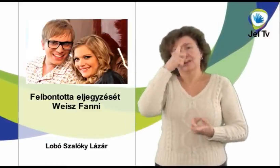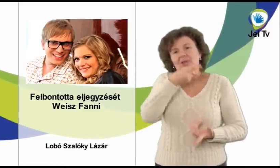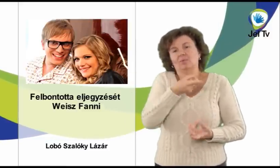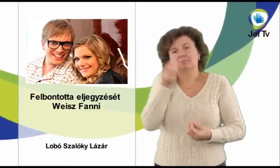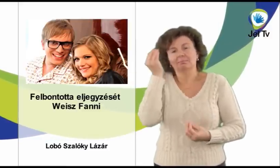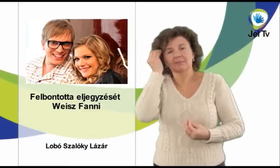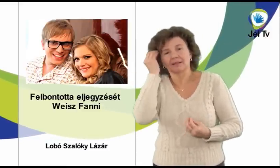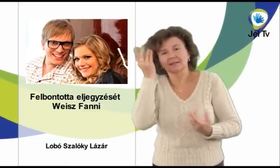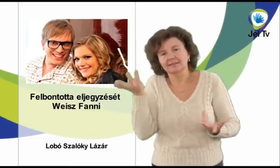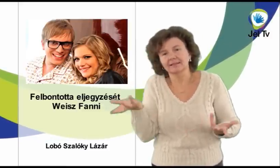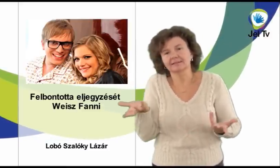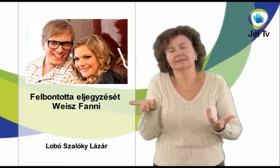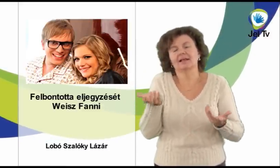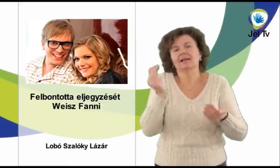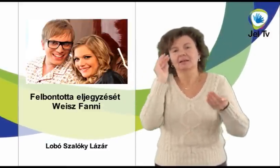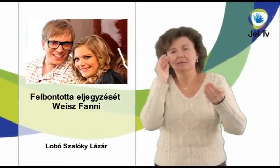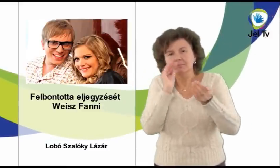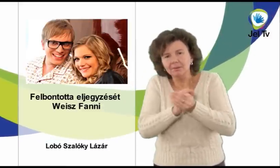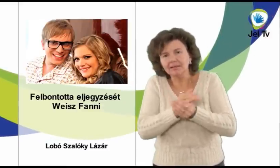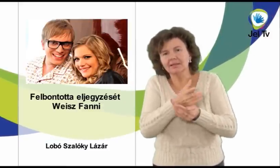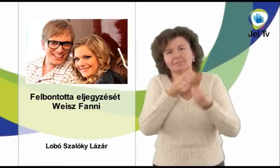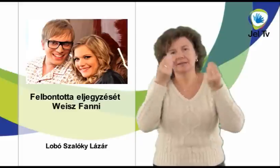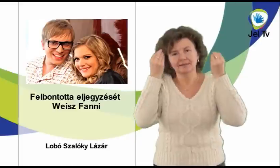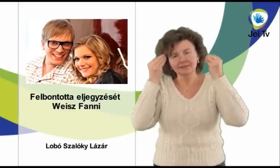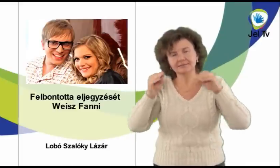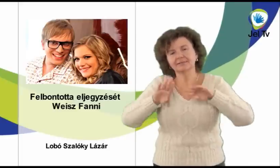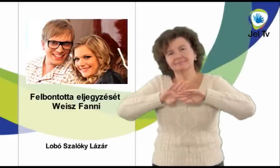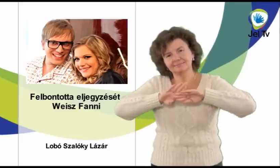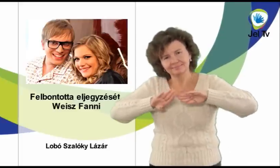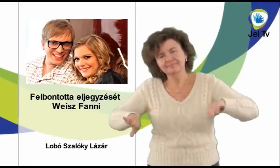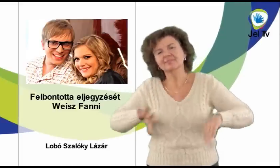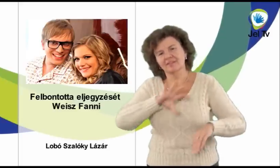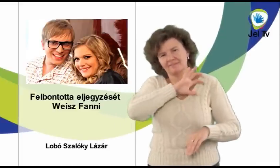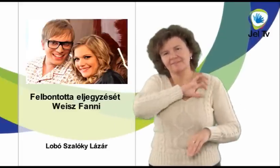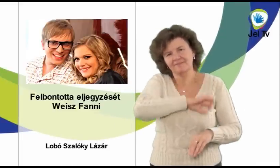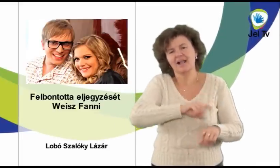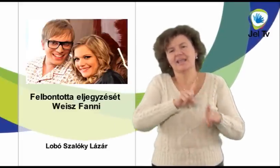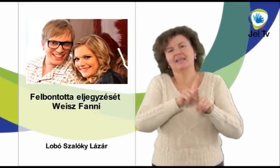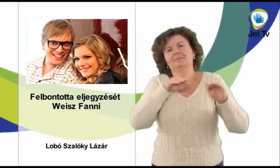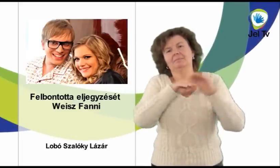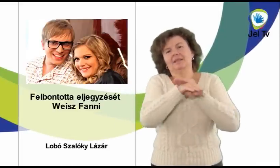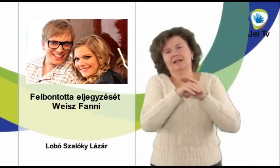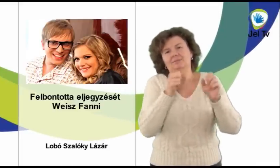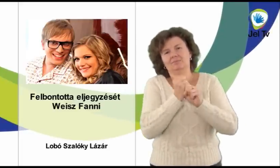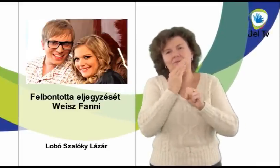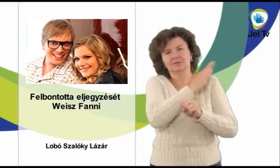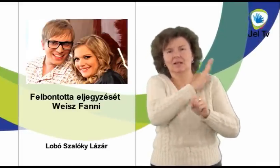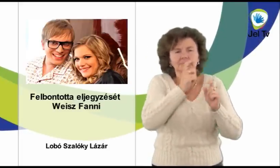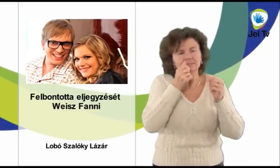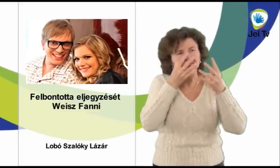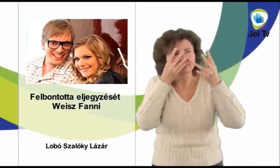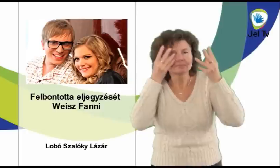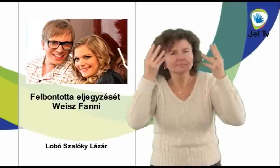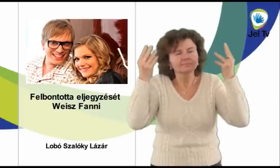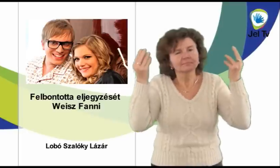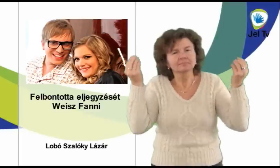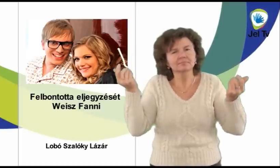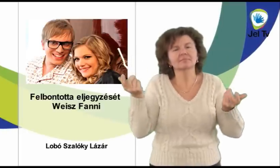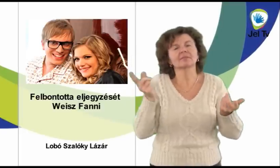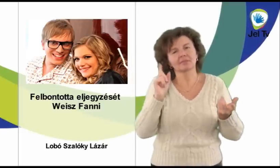A fiú ezt megértette és békében, tiszteletben váltak el. Egyelőre még fáj a szíve, de próbál a munkába menekülni és ez által felejteni.